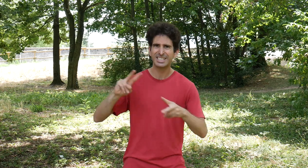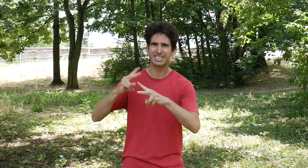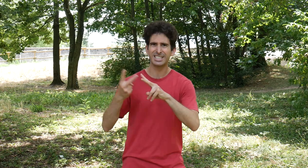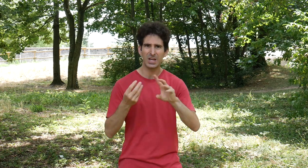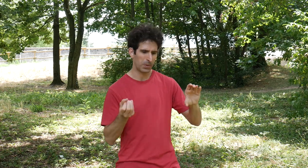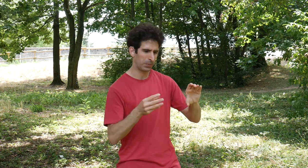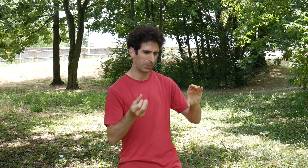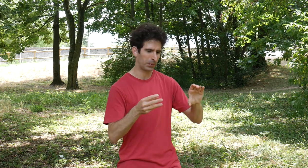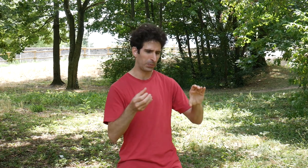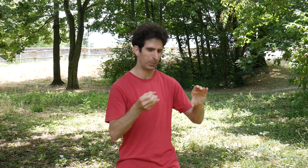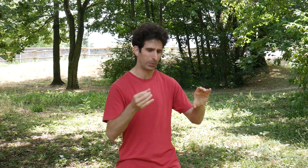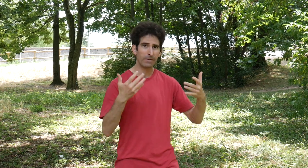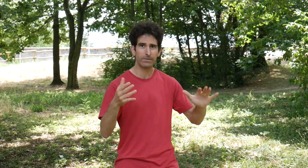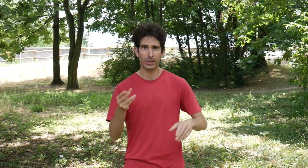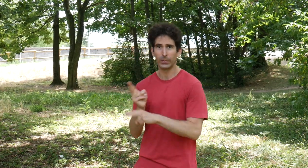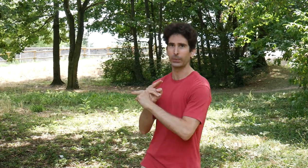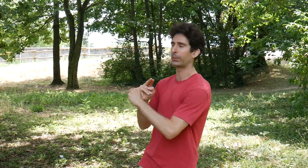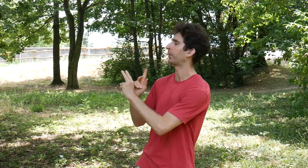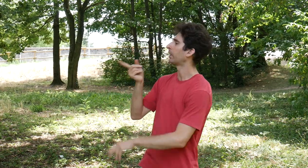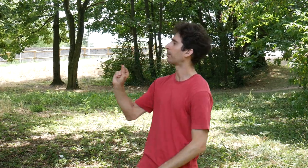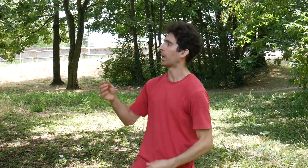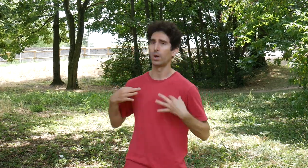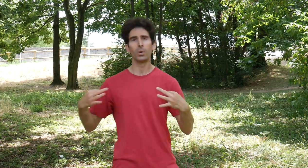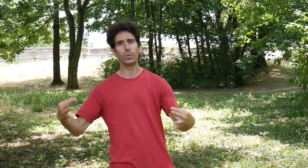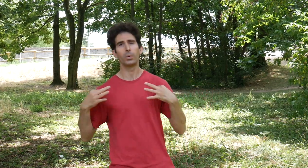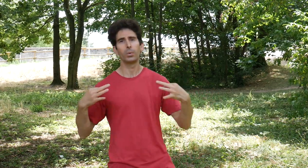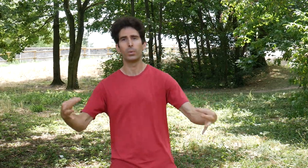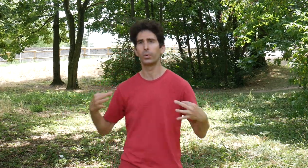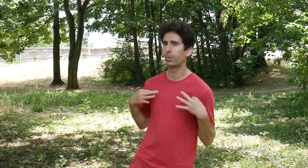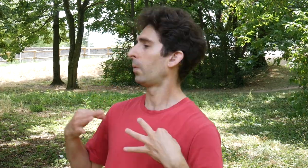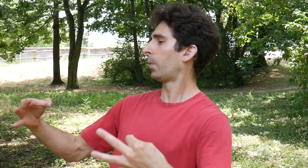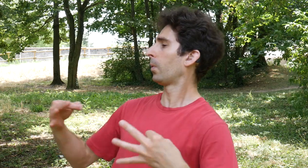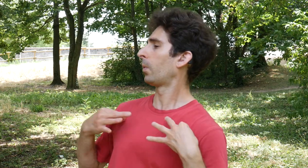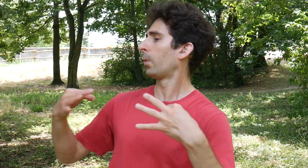pour les remplacer par les siens. Zou, il repart tranquillement.